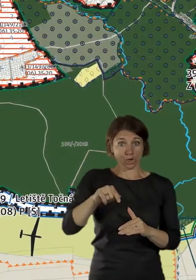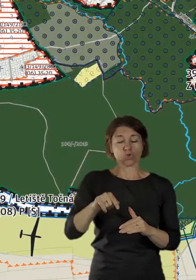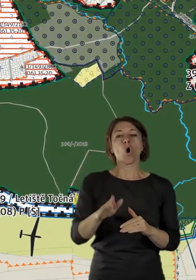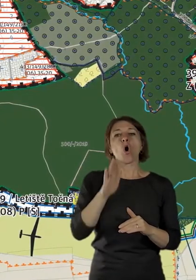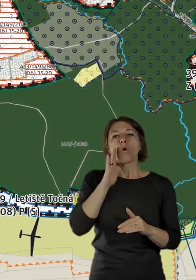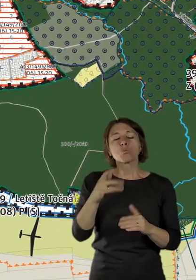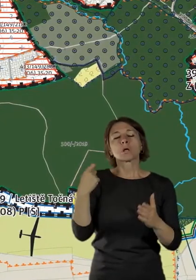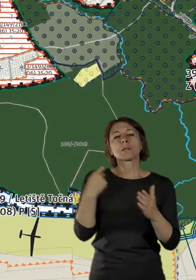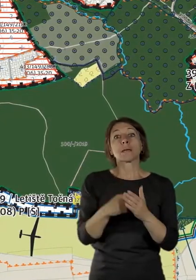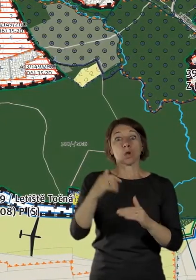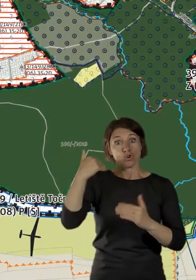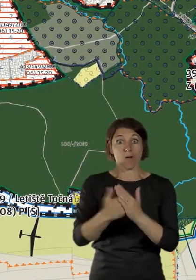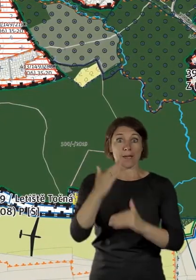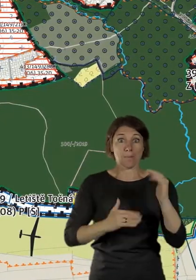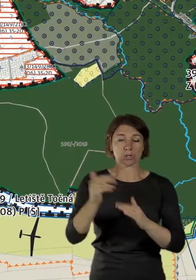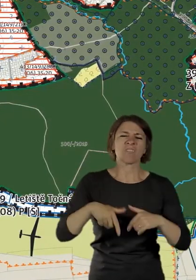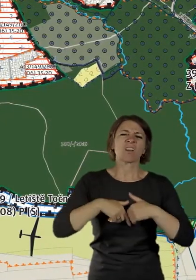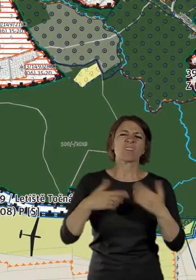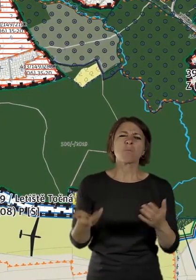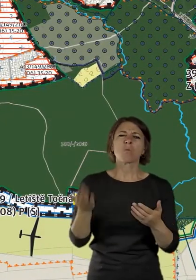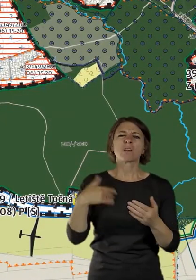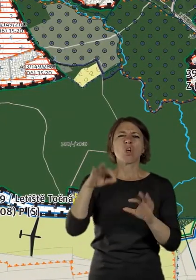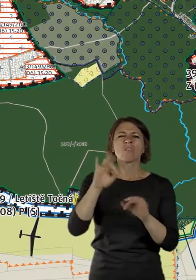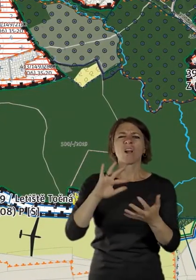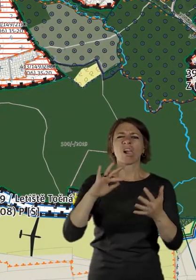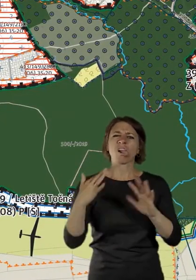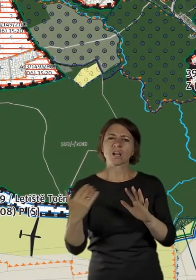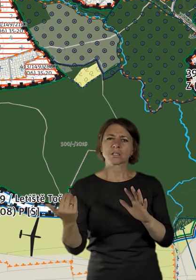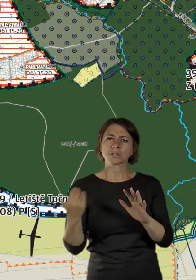plochy, plochy přestavby, například brownfieldy. Šrafy mají různé barvy